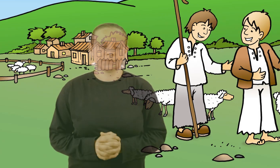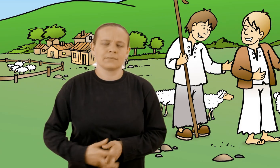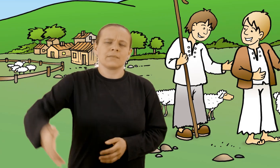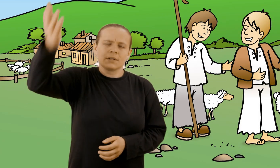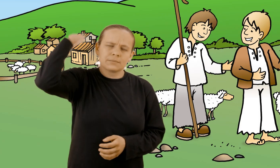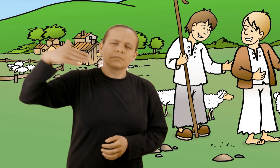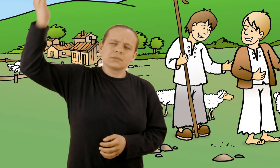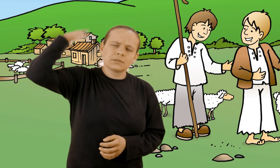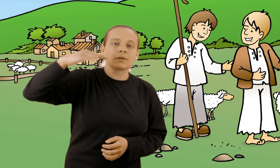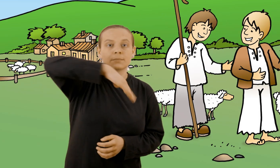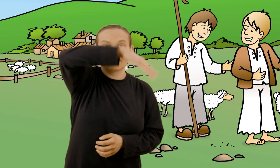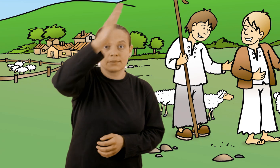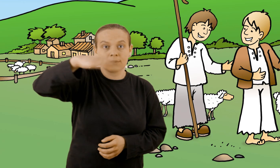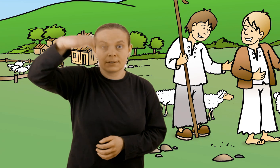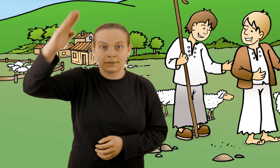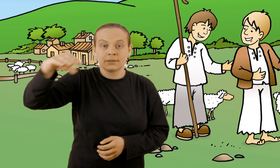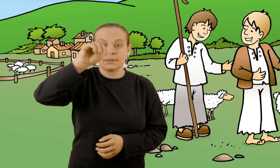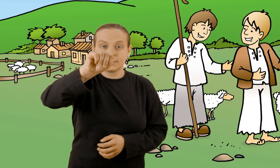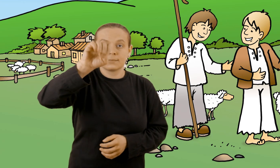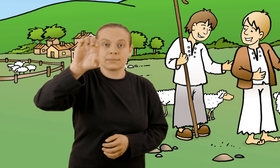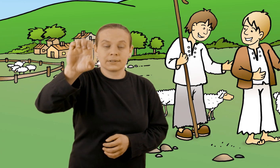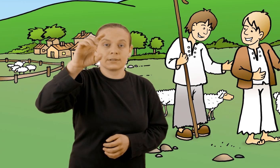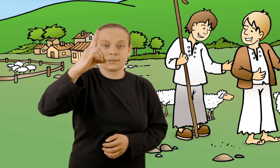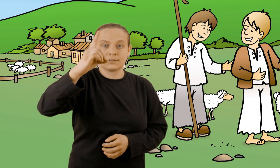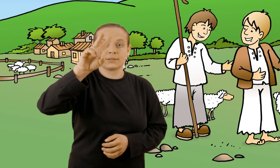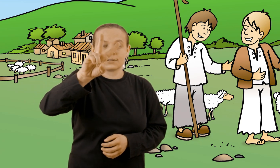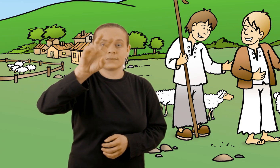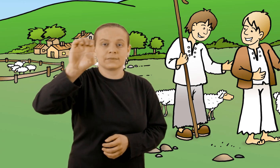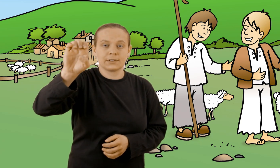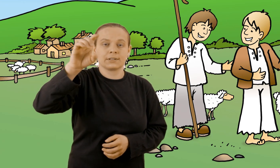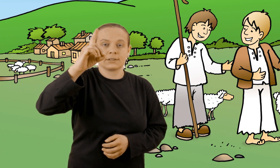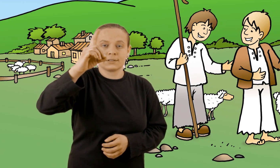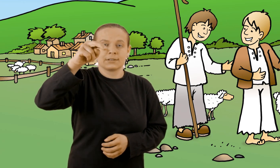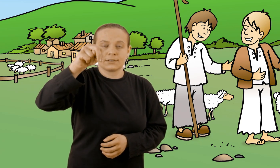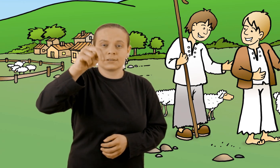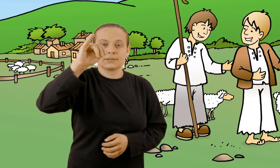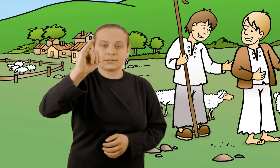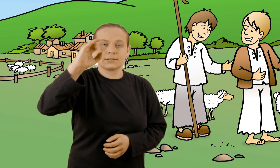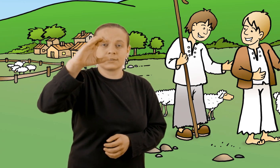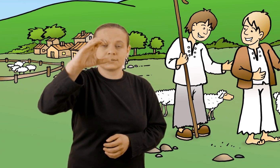Jednom davno, dok je na podnožju Medvednice (M-E-D-V-E-D-N-I-C-A)